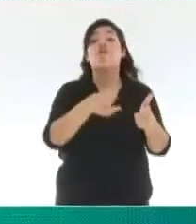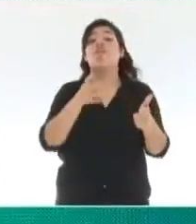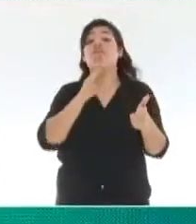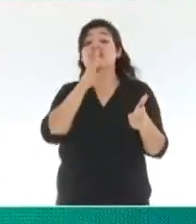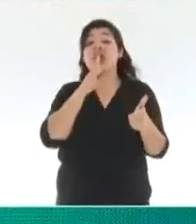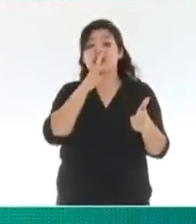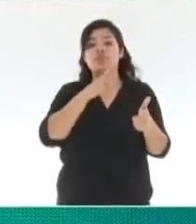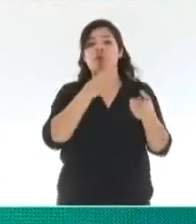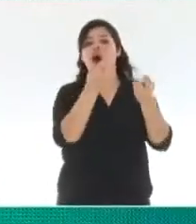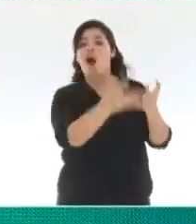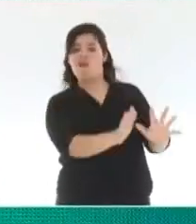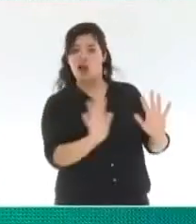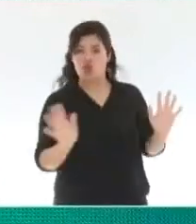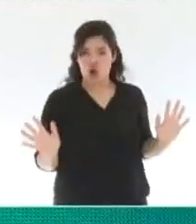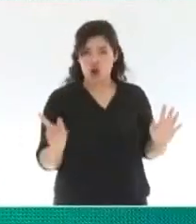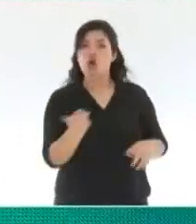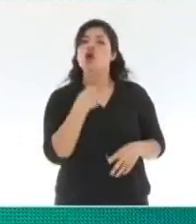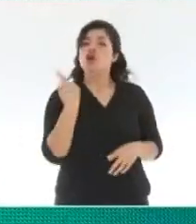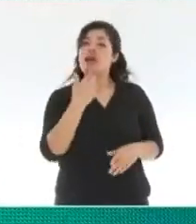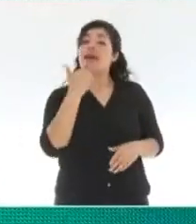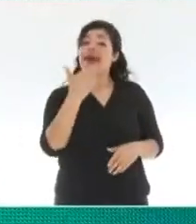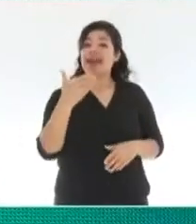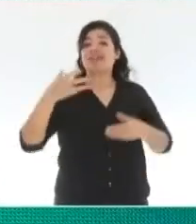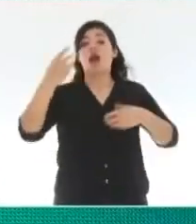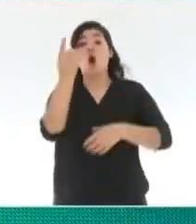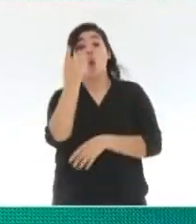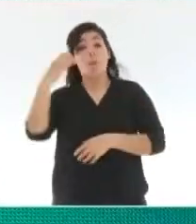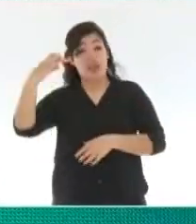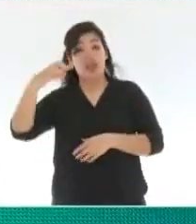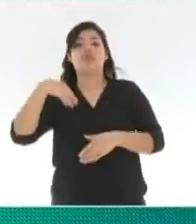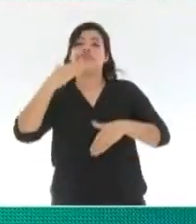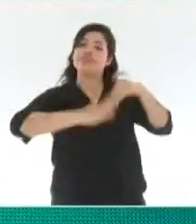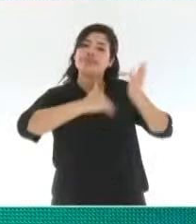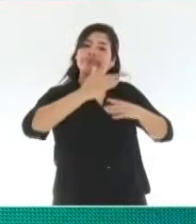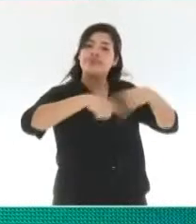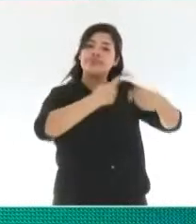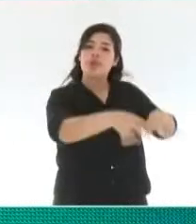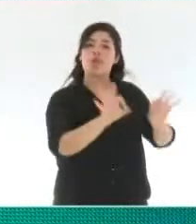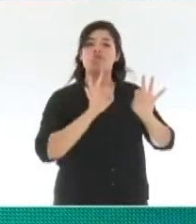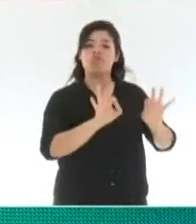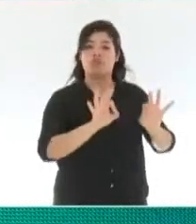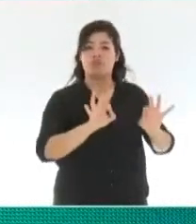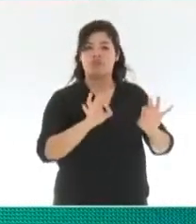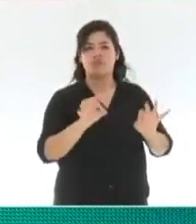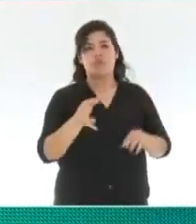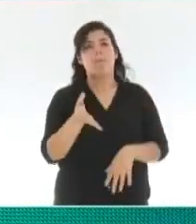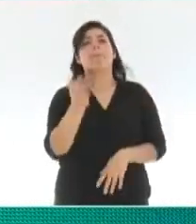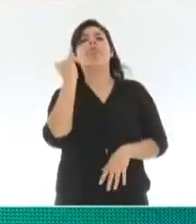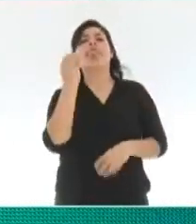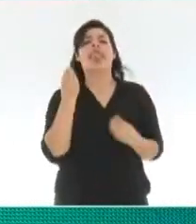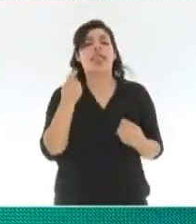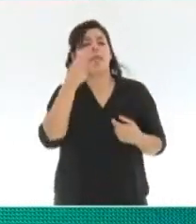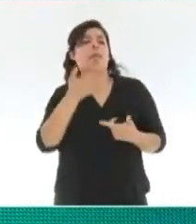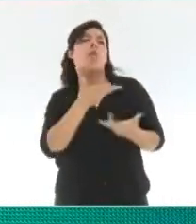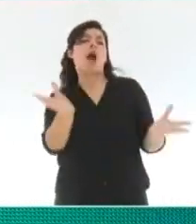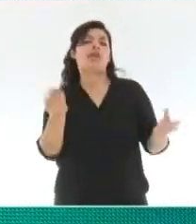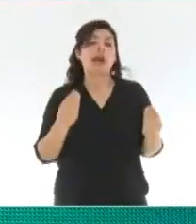CAMBIO ABANDONóÓ LAS OBRAS DE L